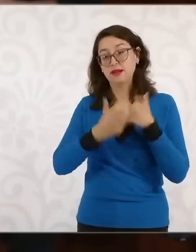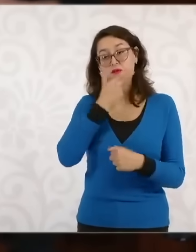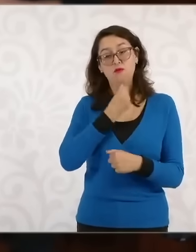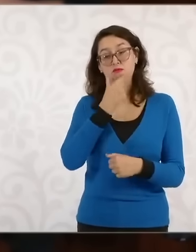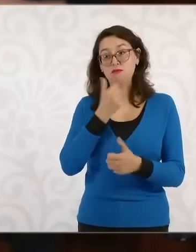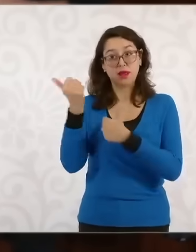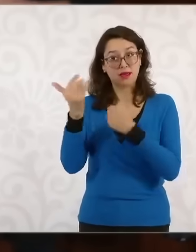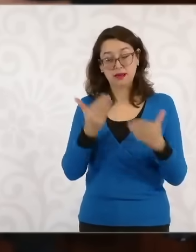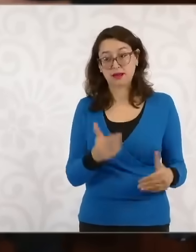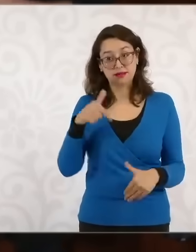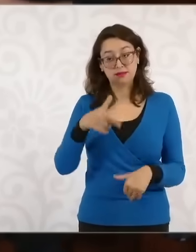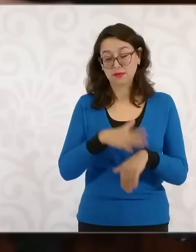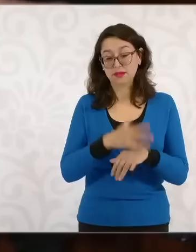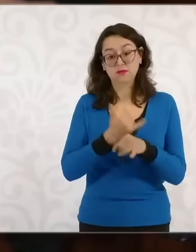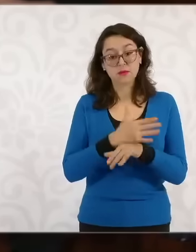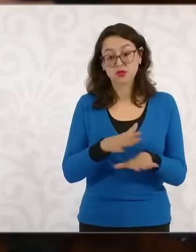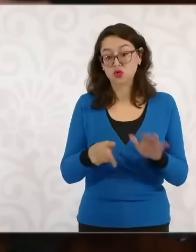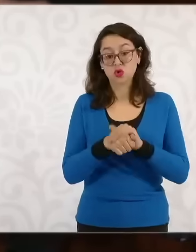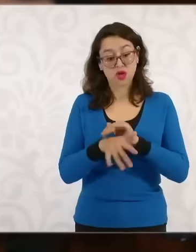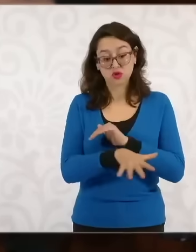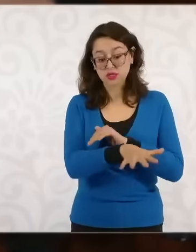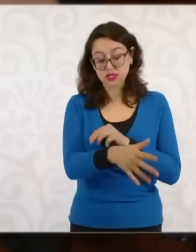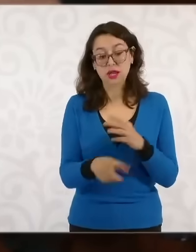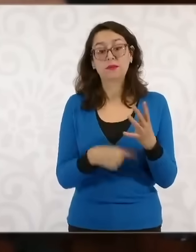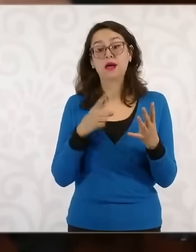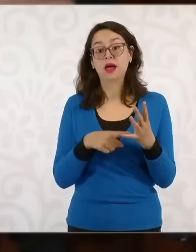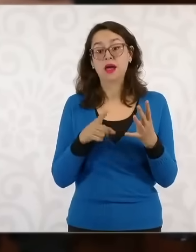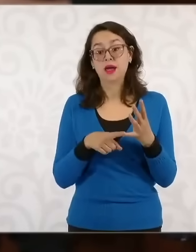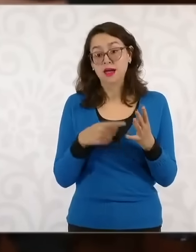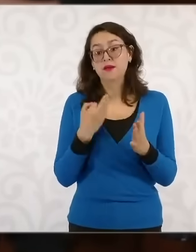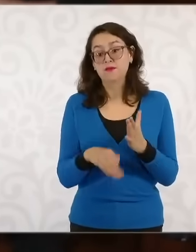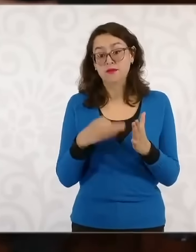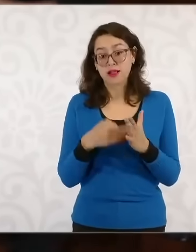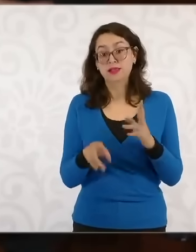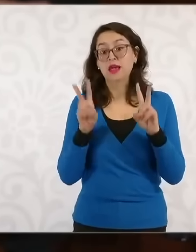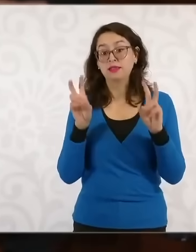está pendiente también en estos temas, por supuesto, el caso de Andrés Remer,